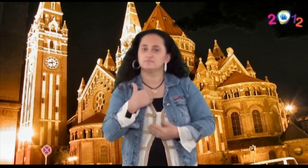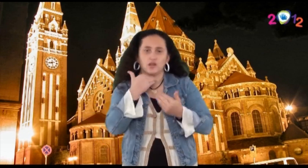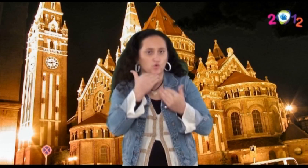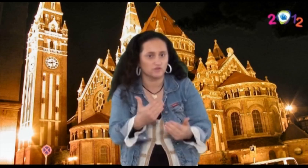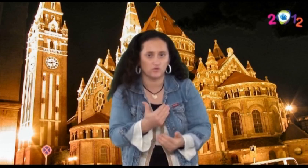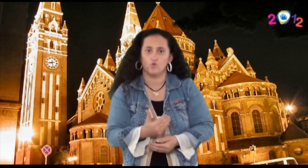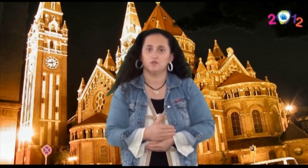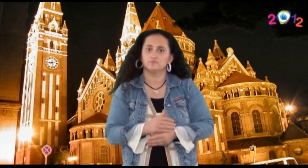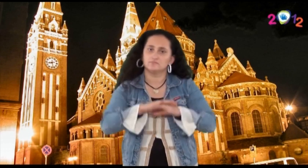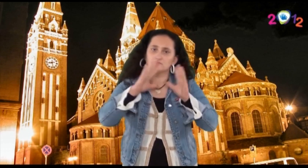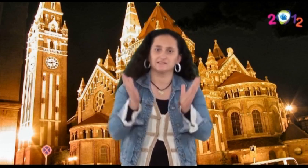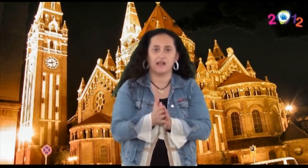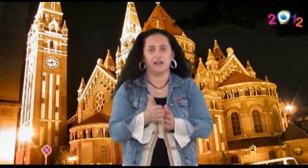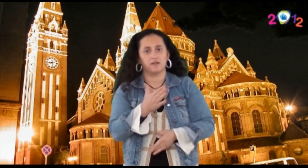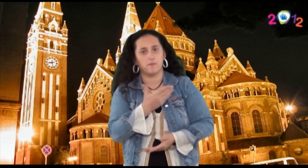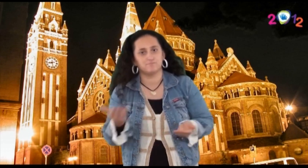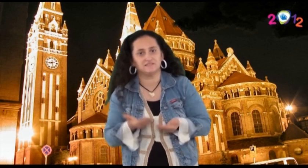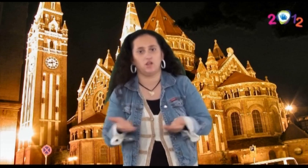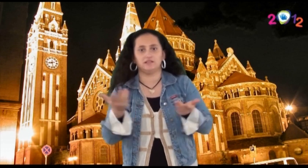Nagyon köszönjük a biztatást.